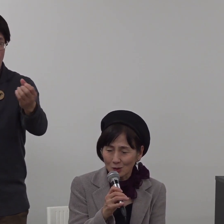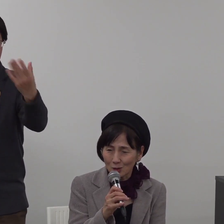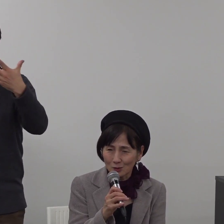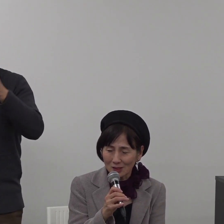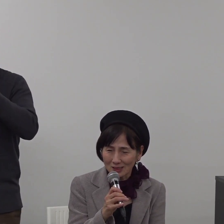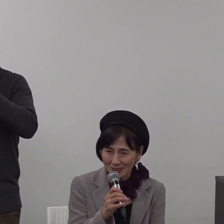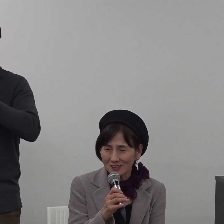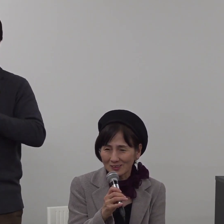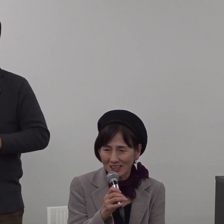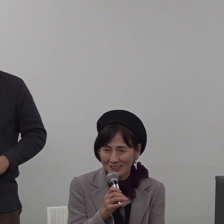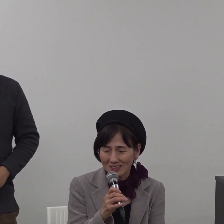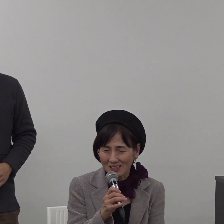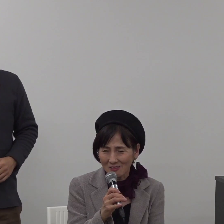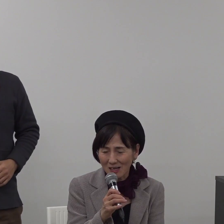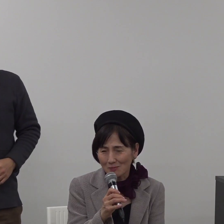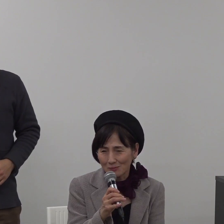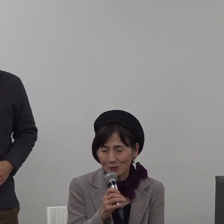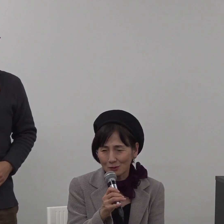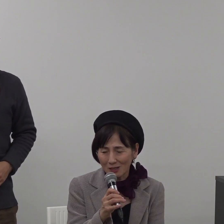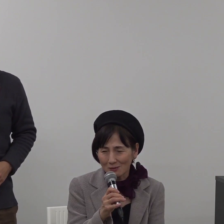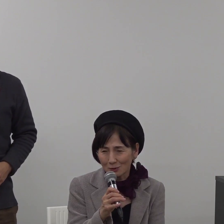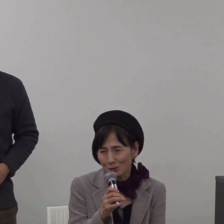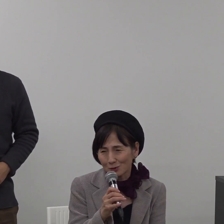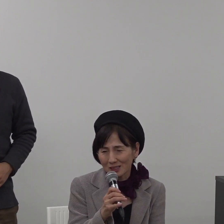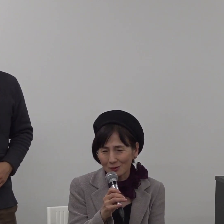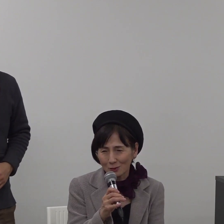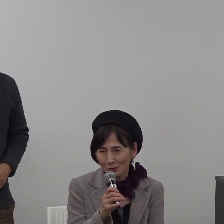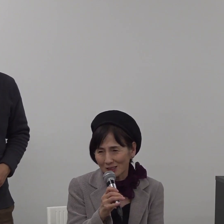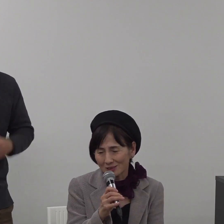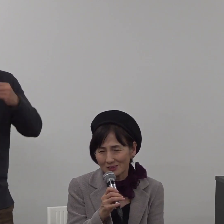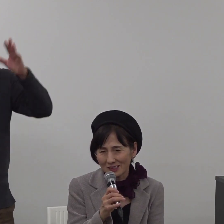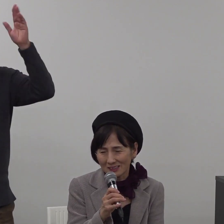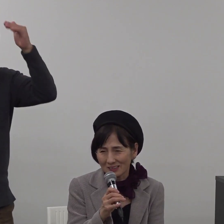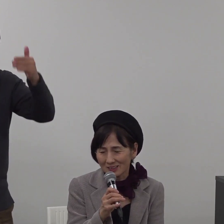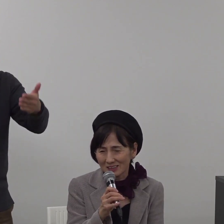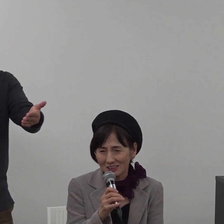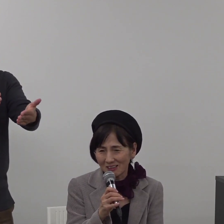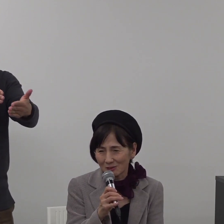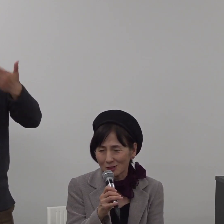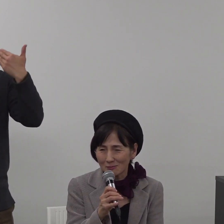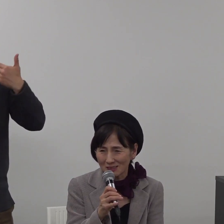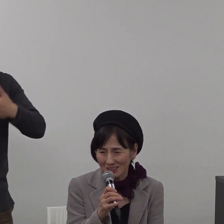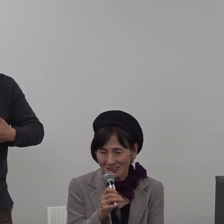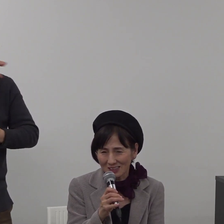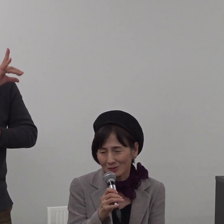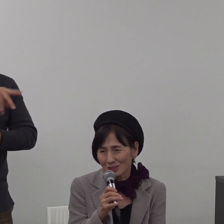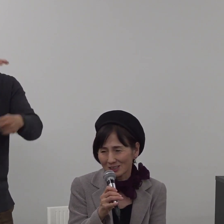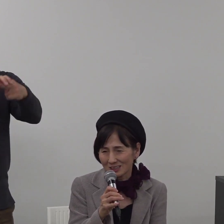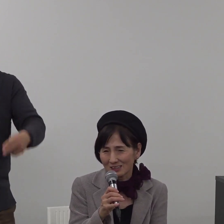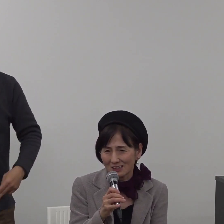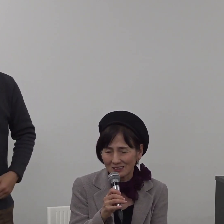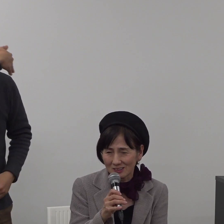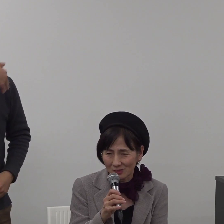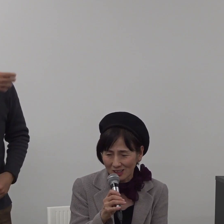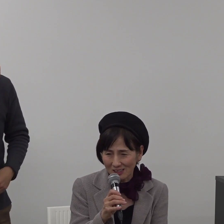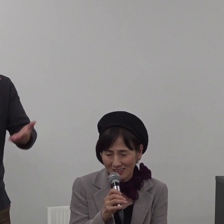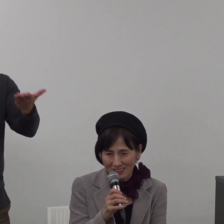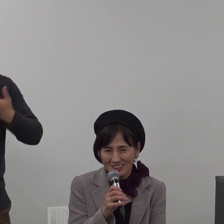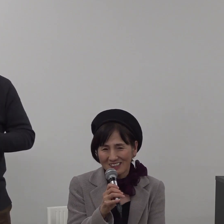次の男性は僕は盲導犬を断るようなタクシーには乗りませんって言ってくださったんですよね